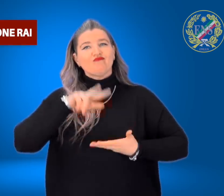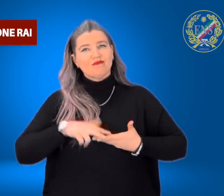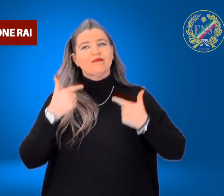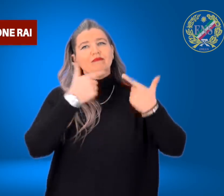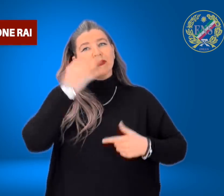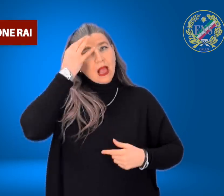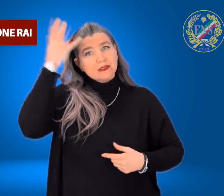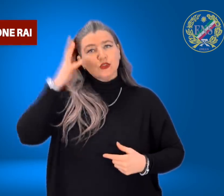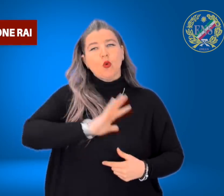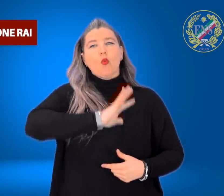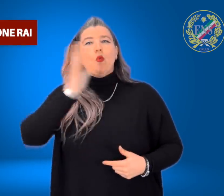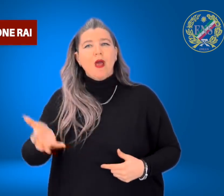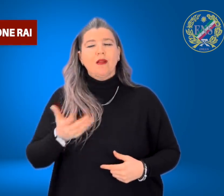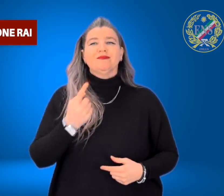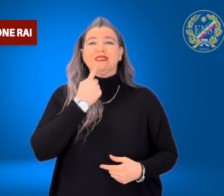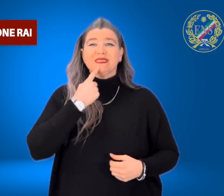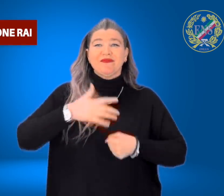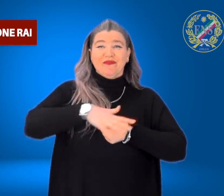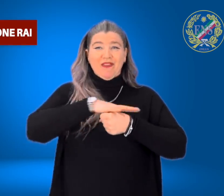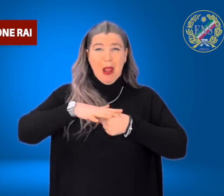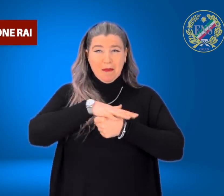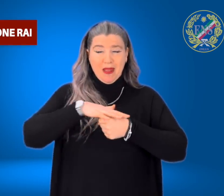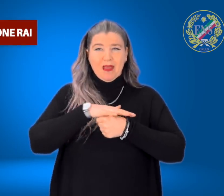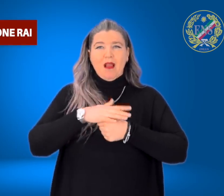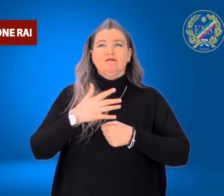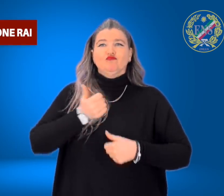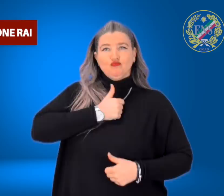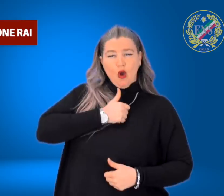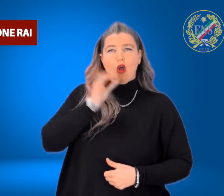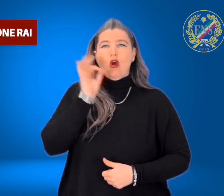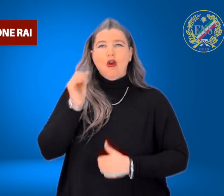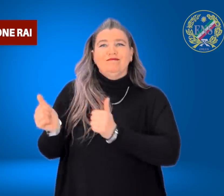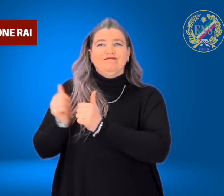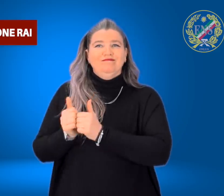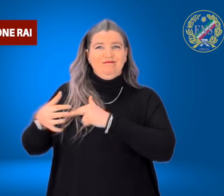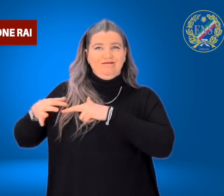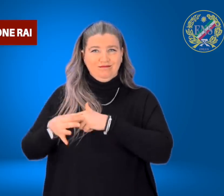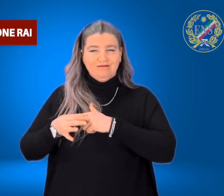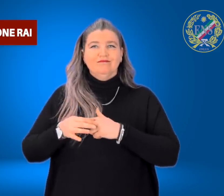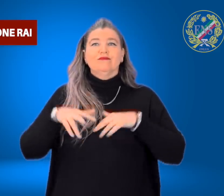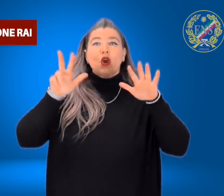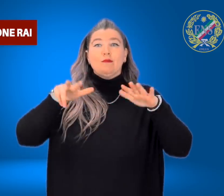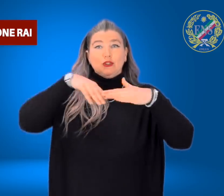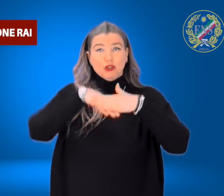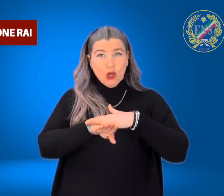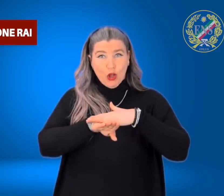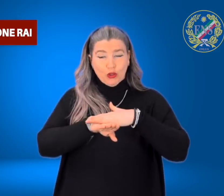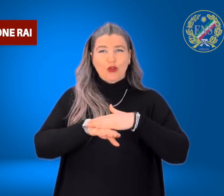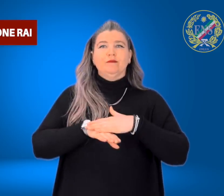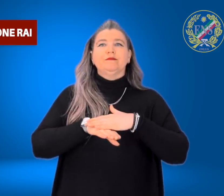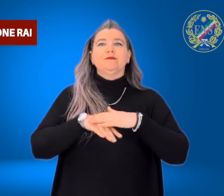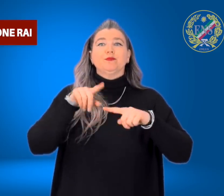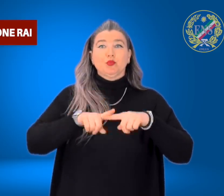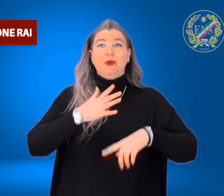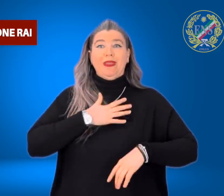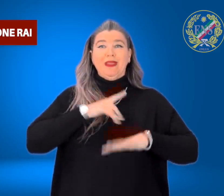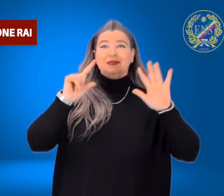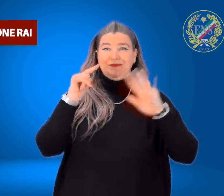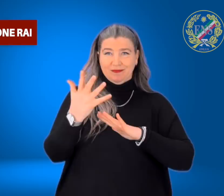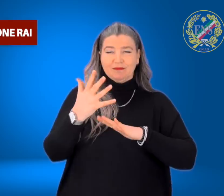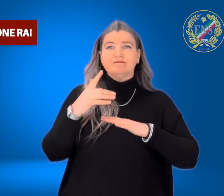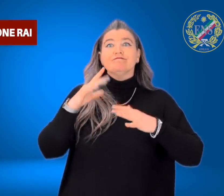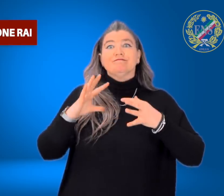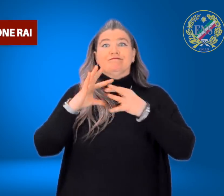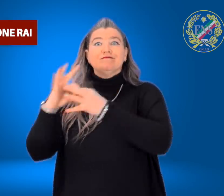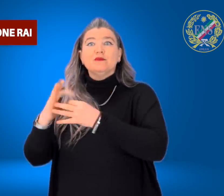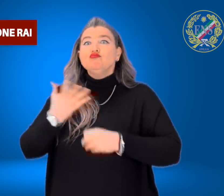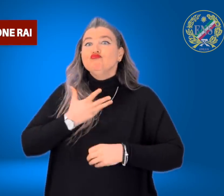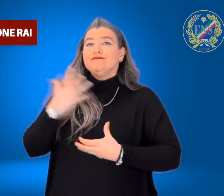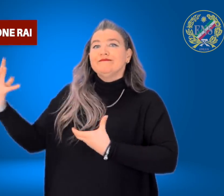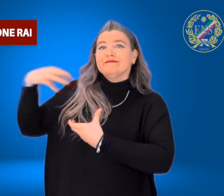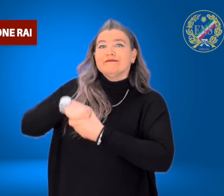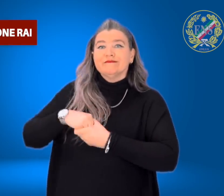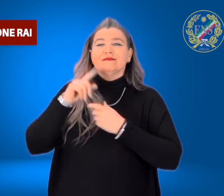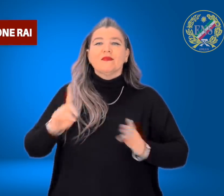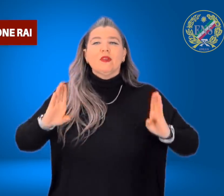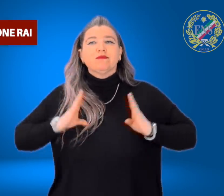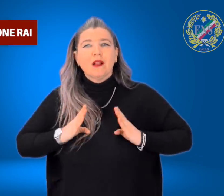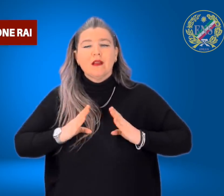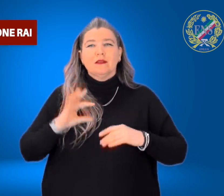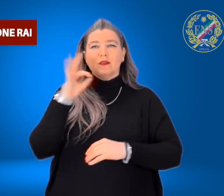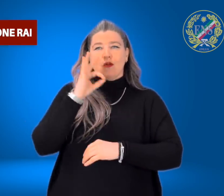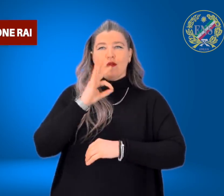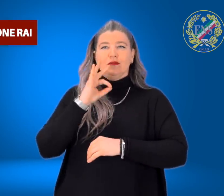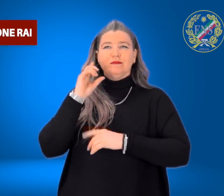soggetti titolari di un reddito proprio, fatta eccezione per collaboratori domestici, colf e badanti